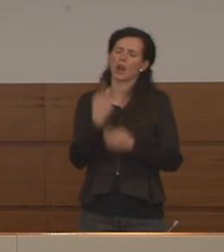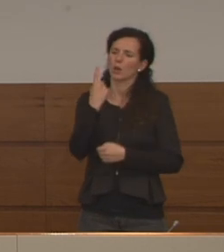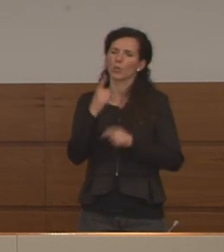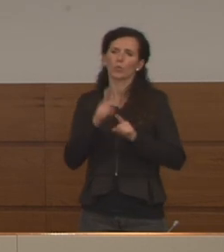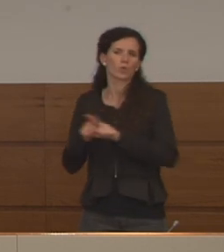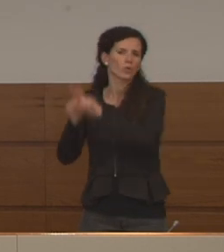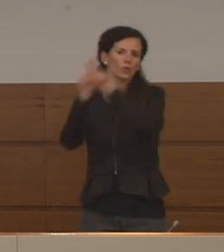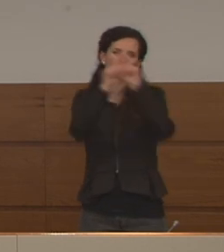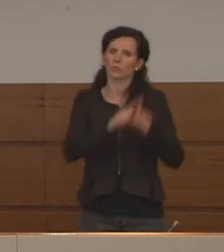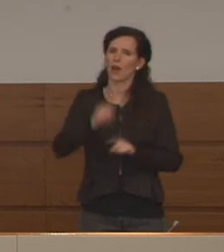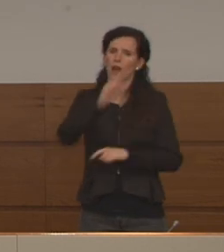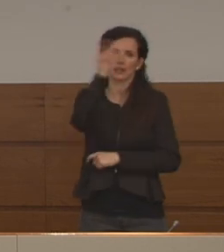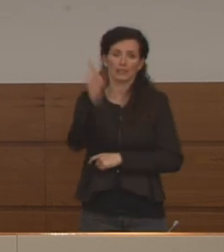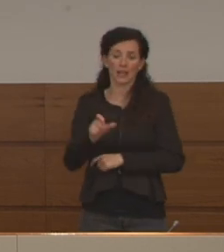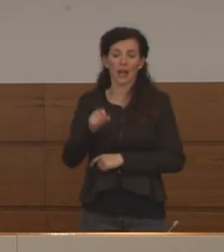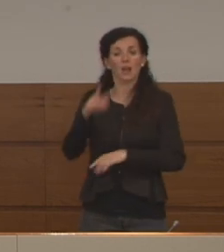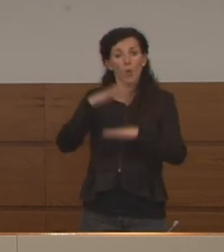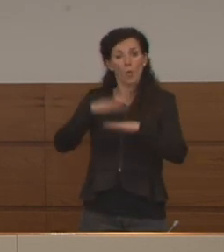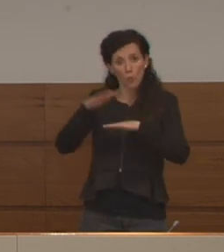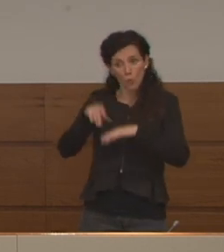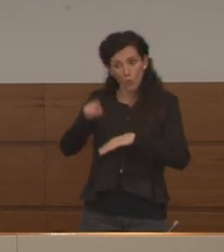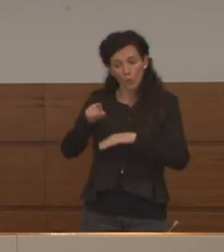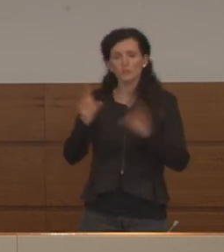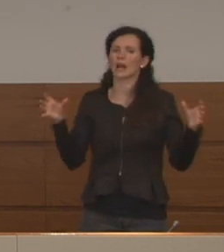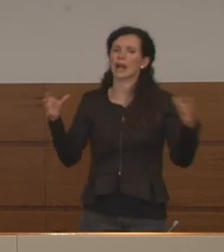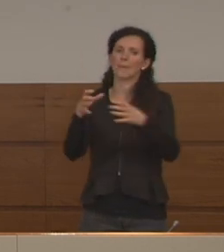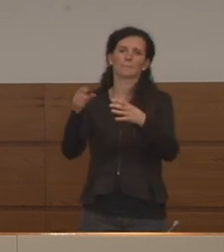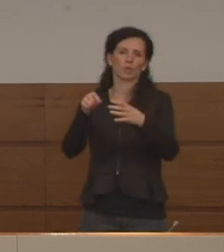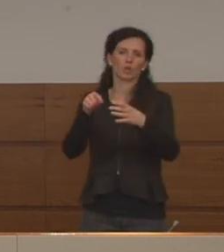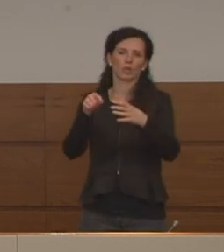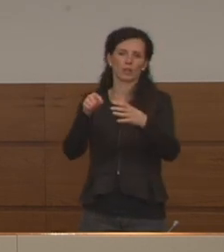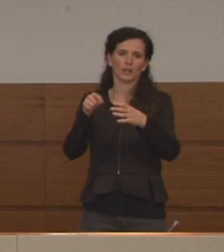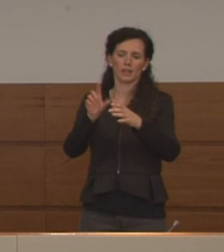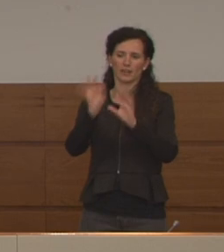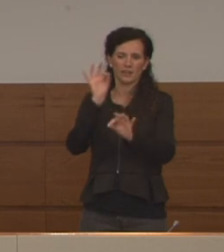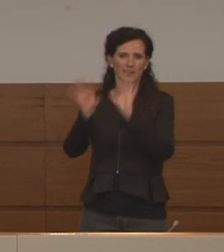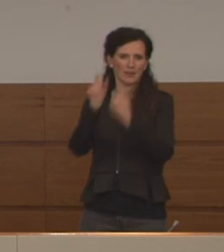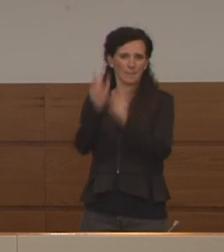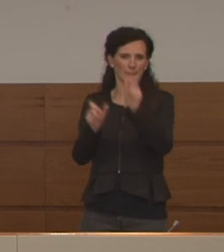verrà utilizzato per tutto il campione rappresentativo. Altro sarà poi la